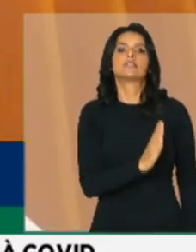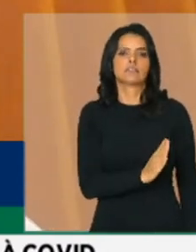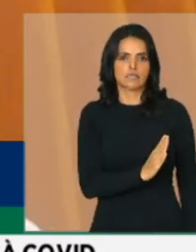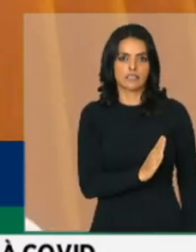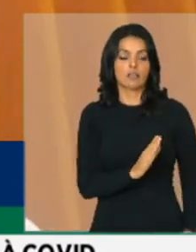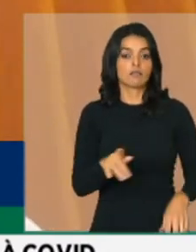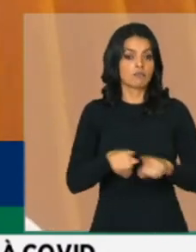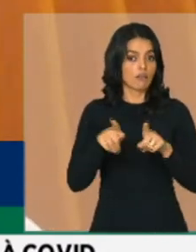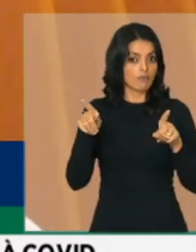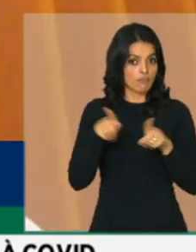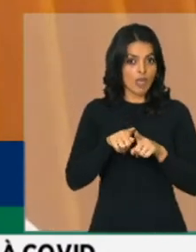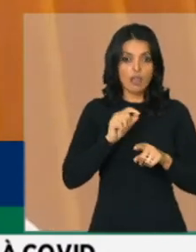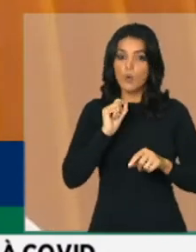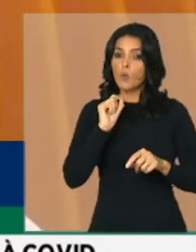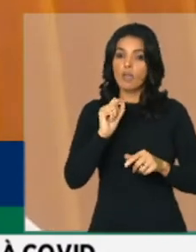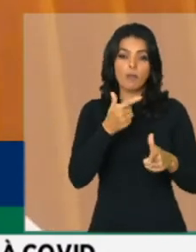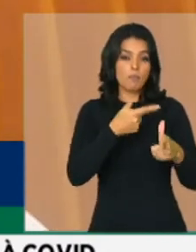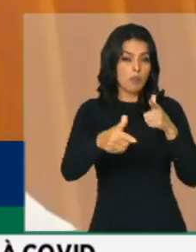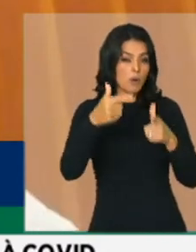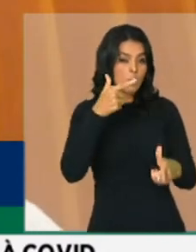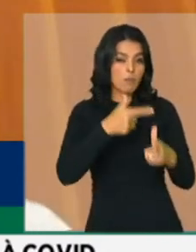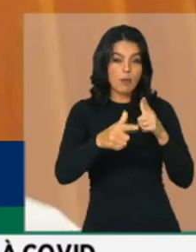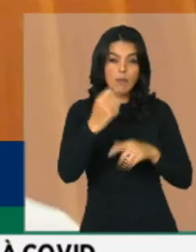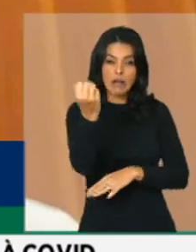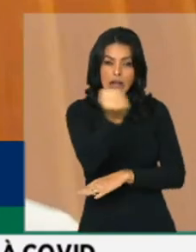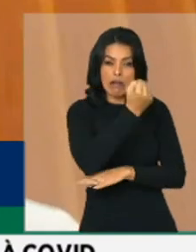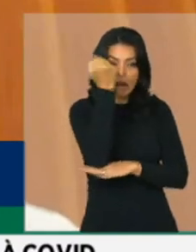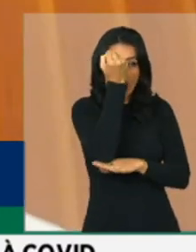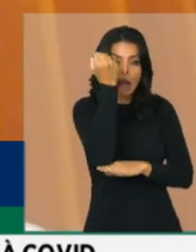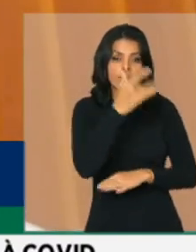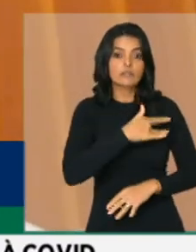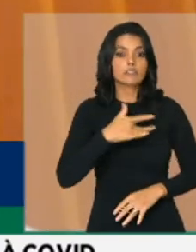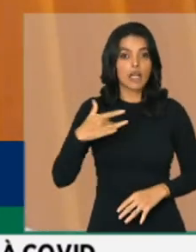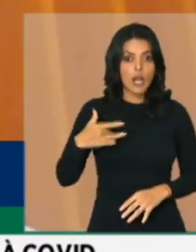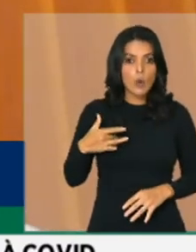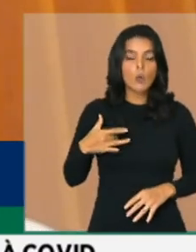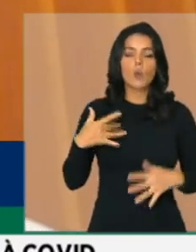ENFRENTANDO NESTE MOMENTO QUE FALAMOS PRATICAMENTE CHEGANDO A 400 MIL MORTES POR ISSO QUE A CPI INSTALADA DO SENADO